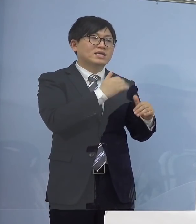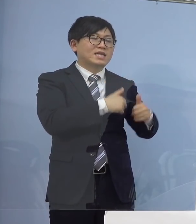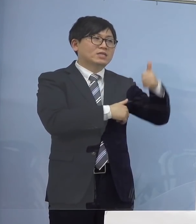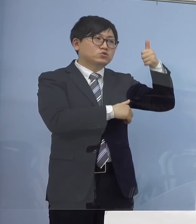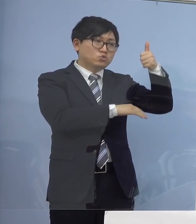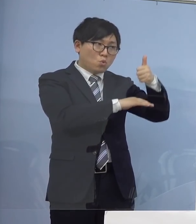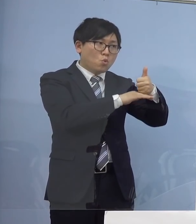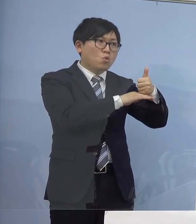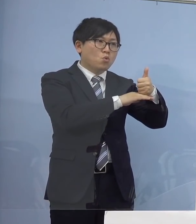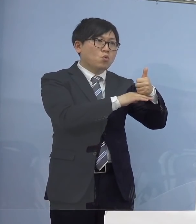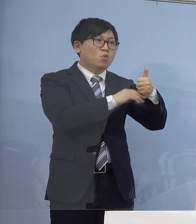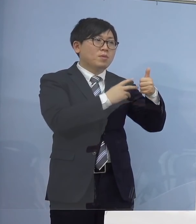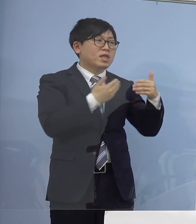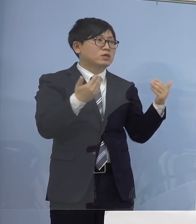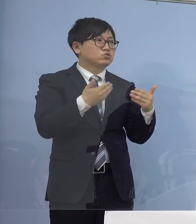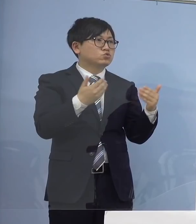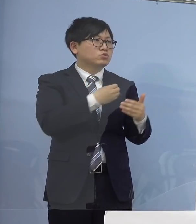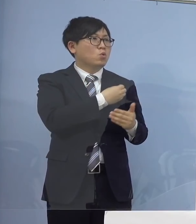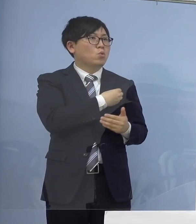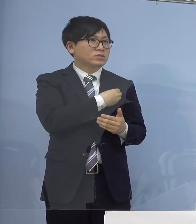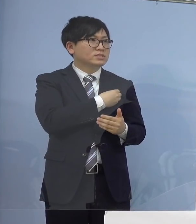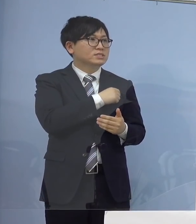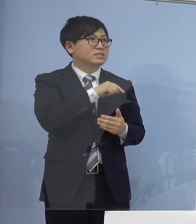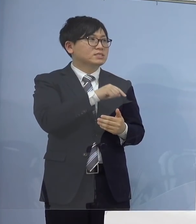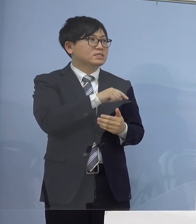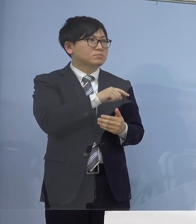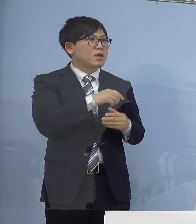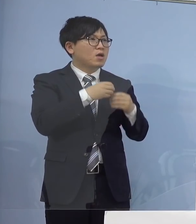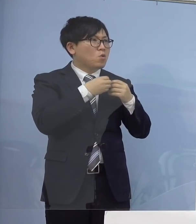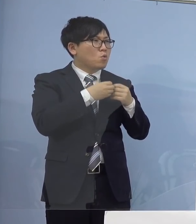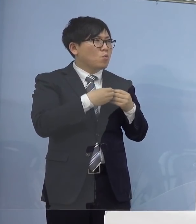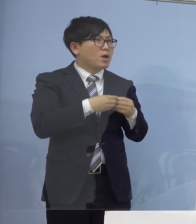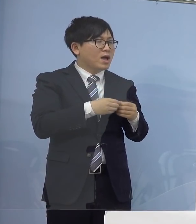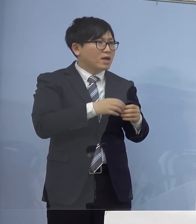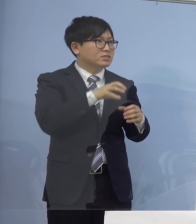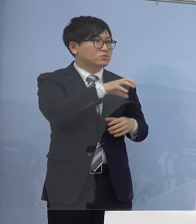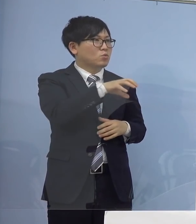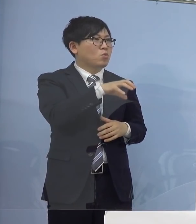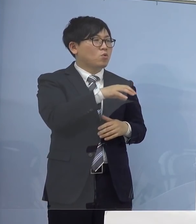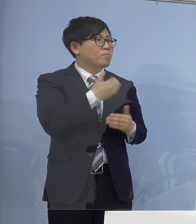どういった形かというのが 今の時点では確かにはっきりと申し上げられないのですが